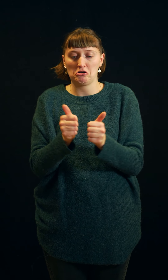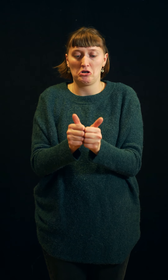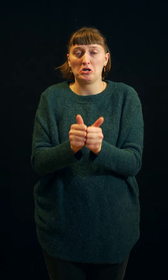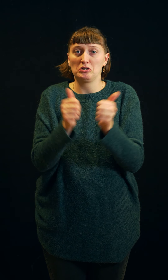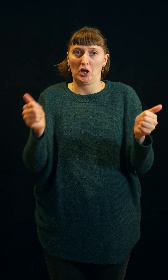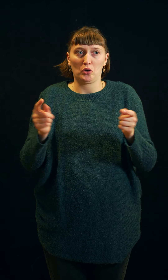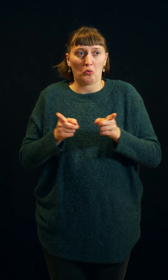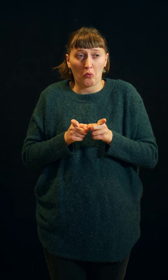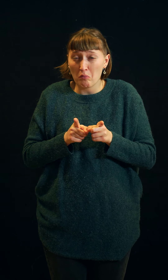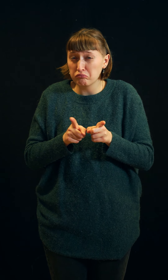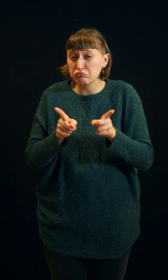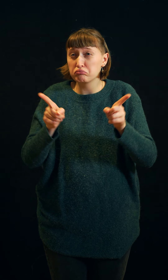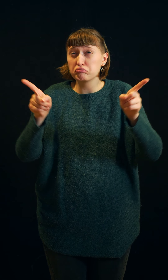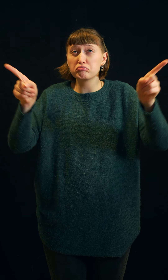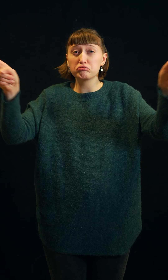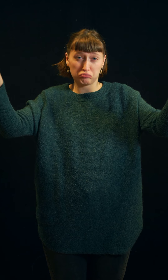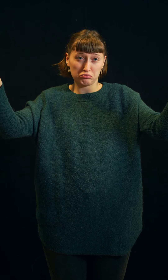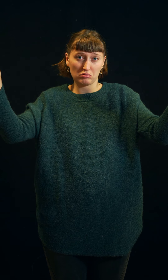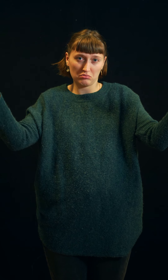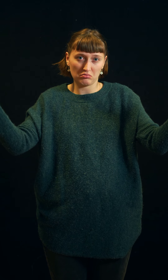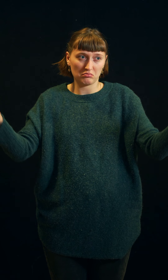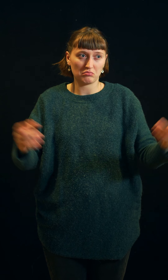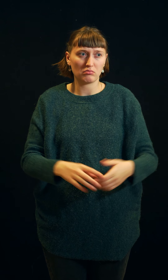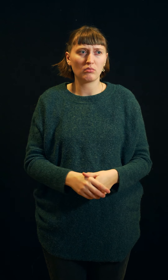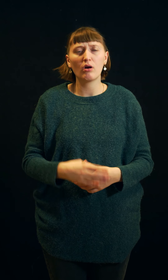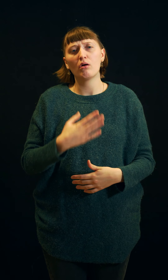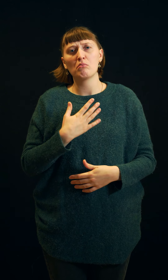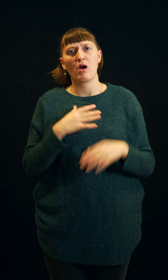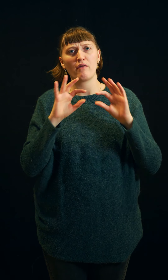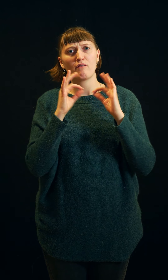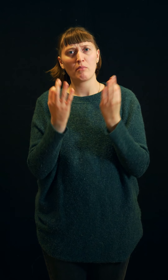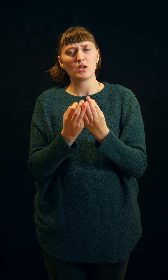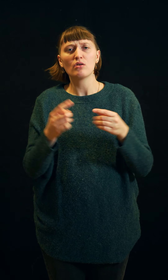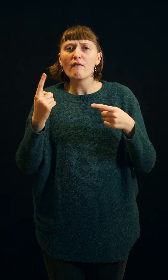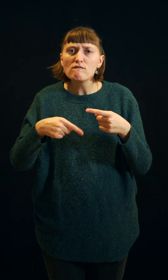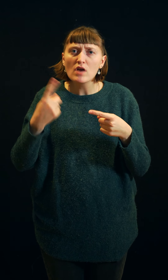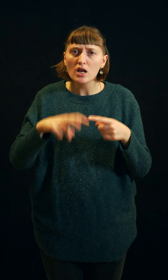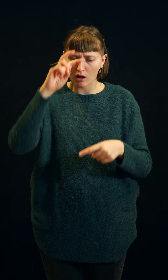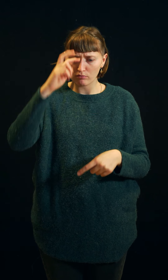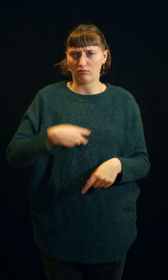Hauptsache so weit weg, wie es geht,